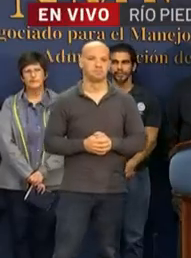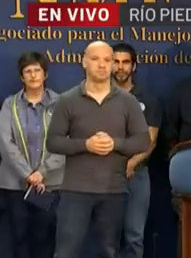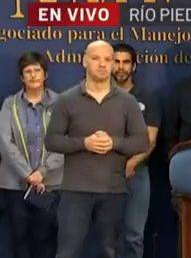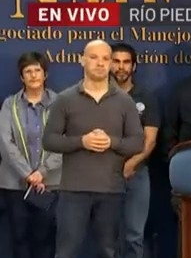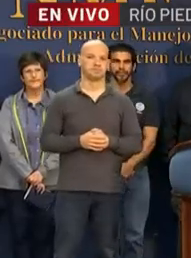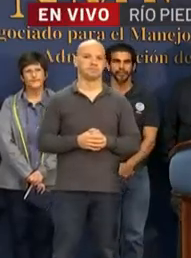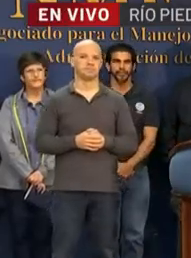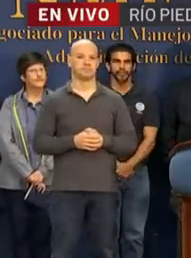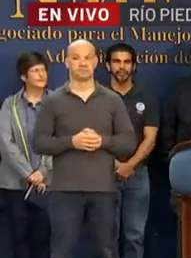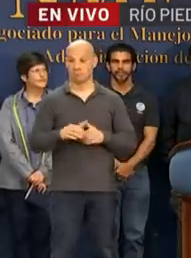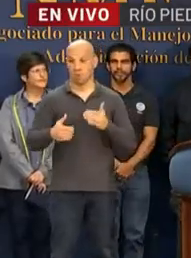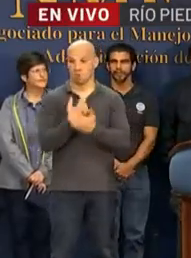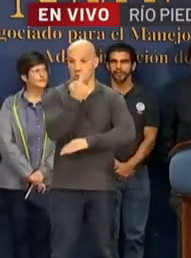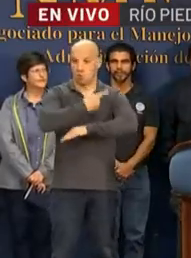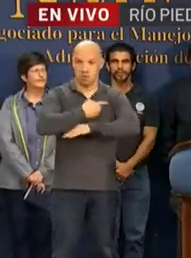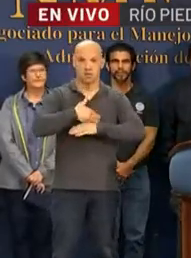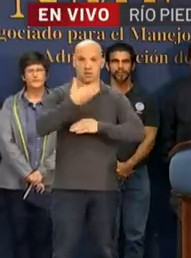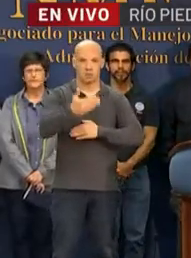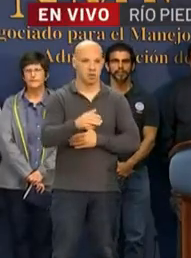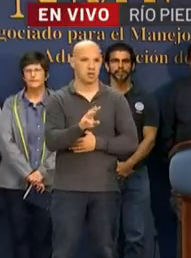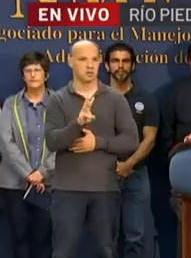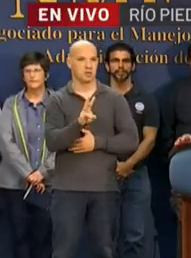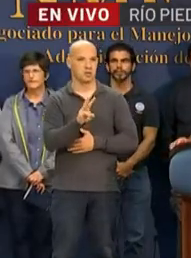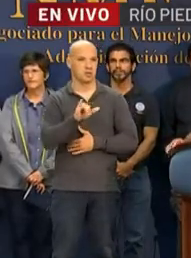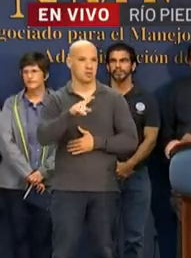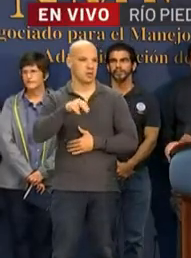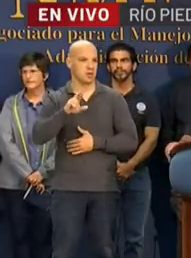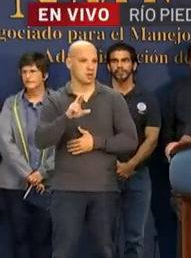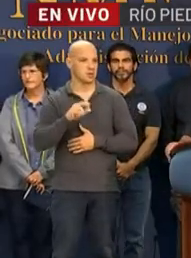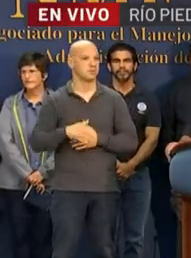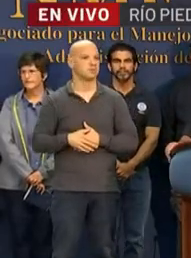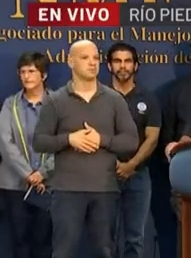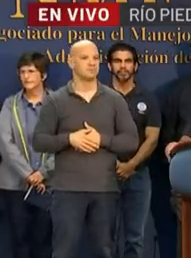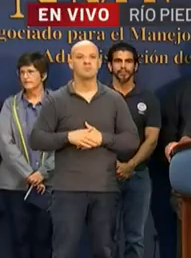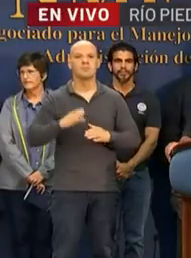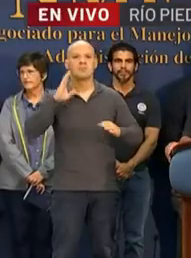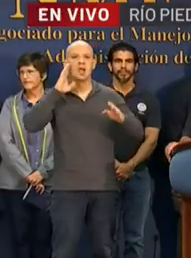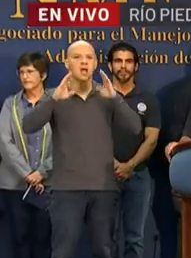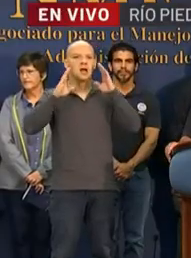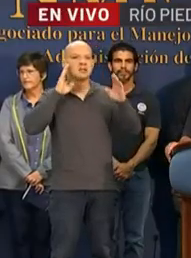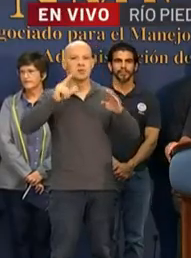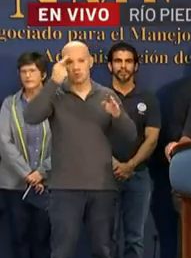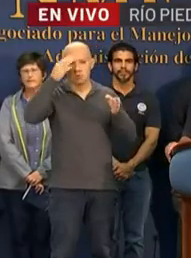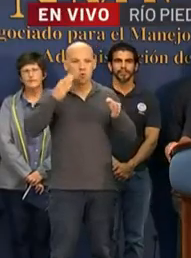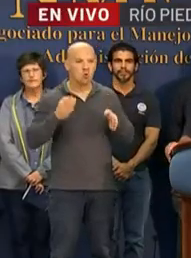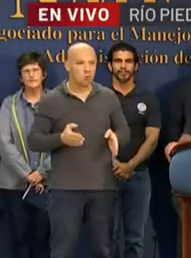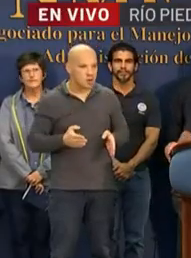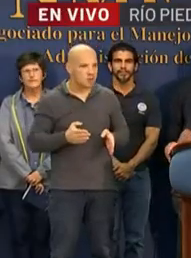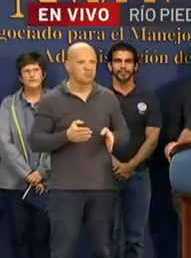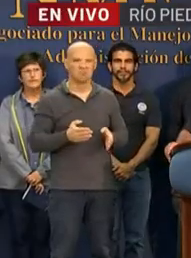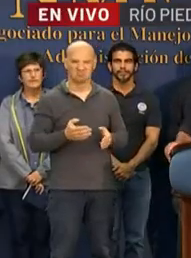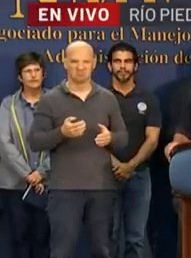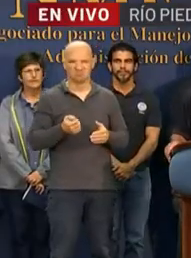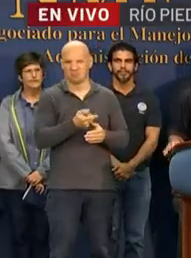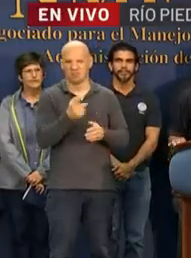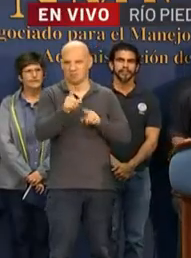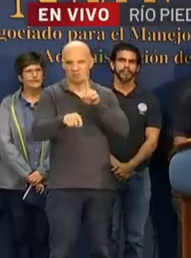AREAS AISLADAS. ACÁ HABRÁ